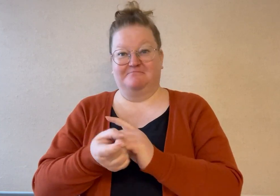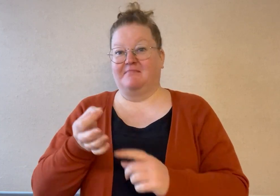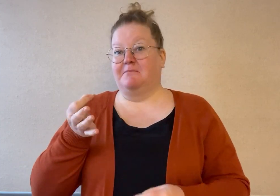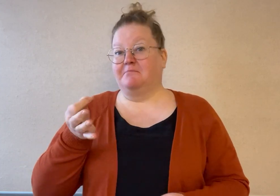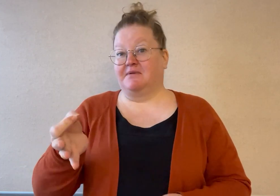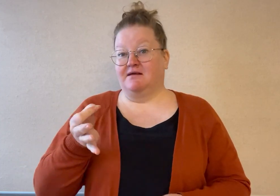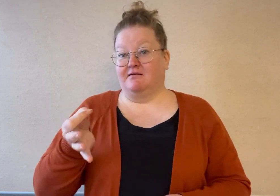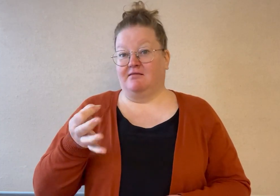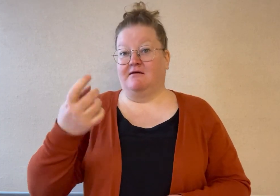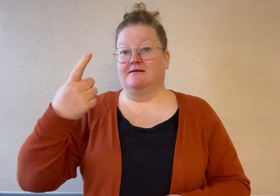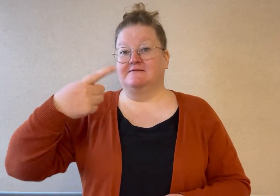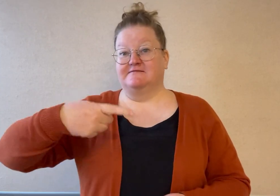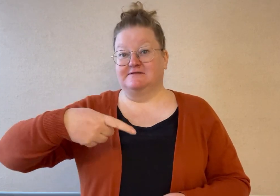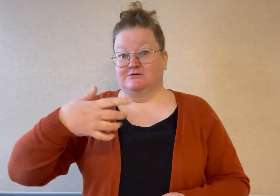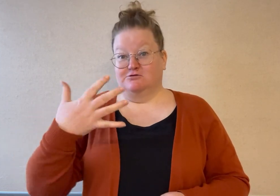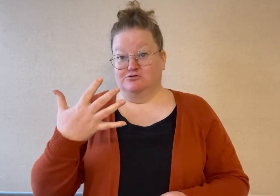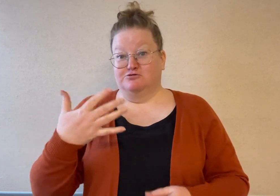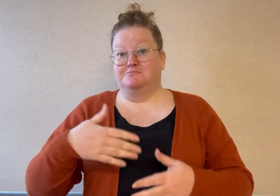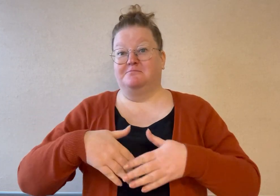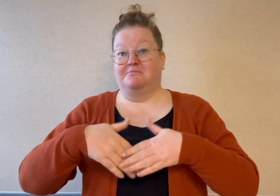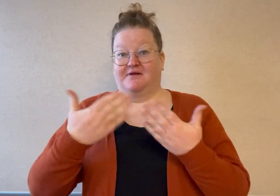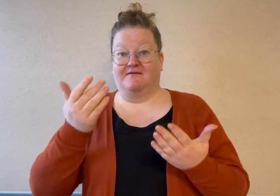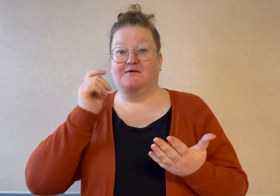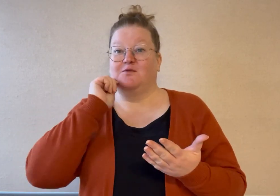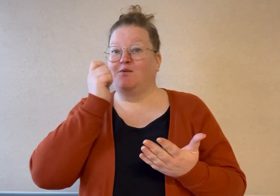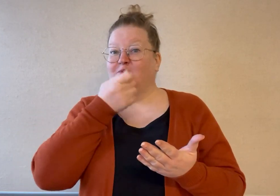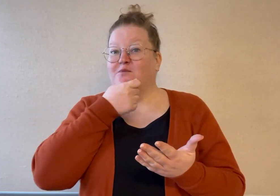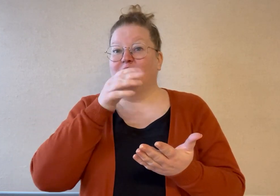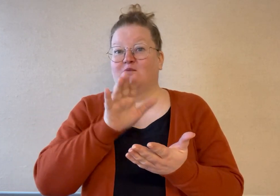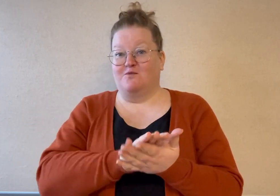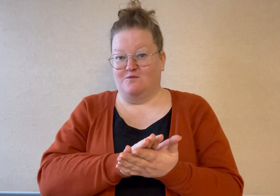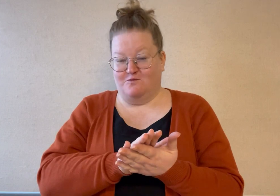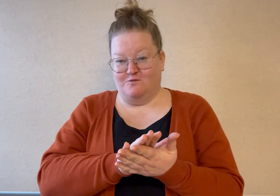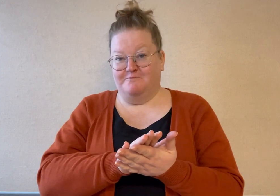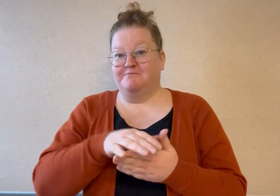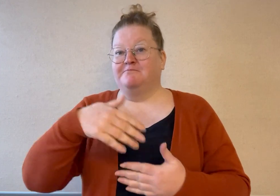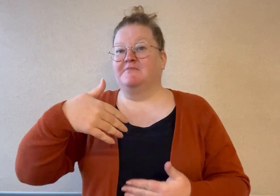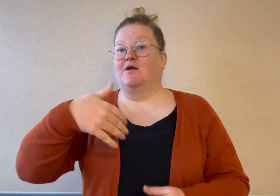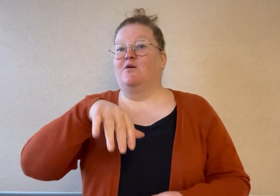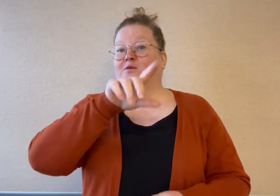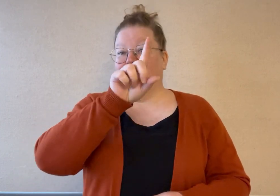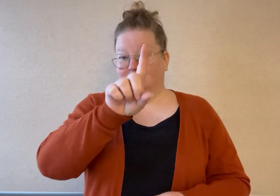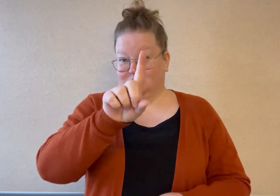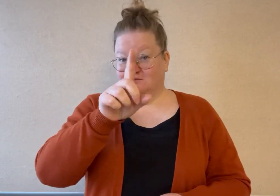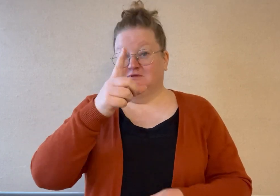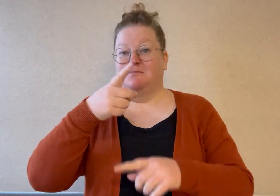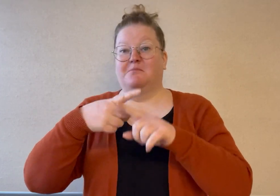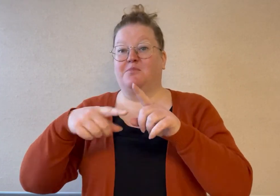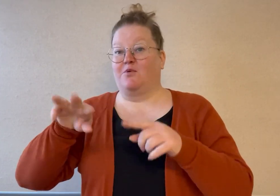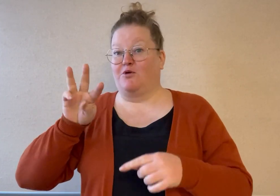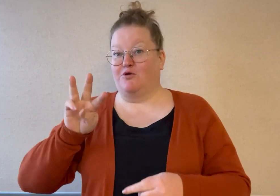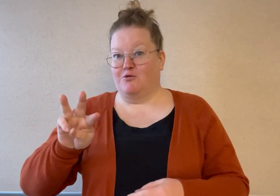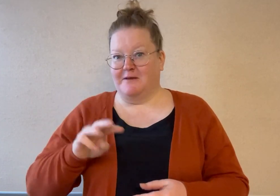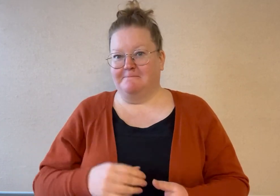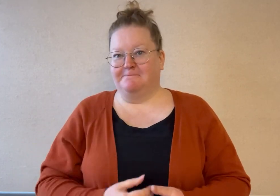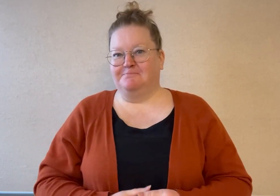perjantaina 15. joulukuuta klo 13.00-14.30.